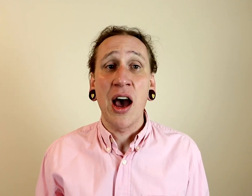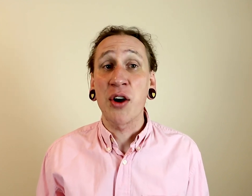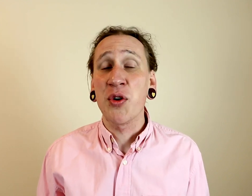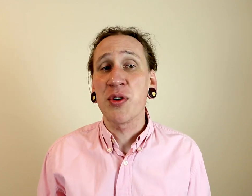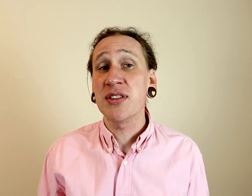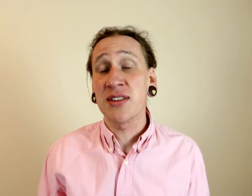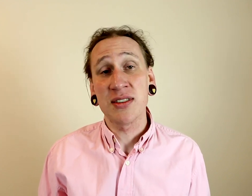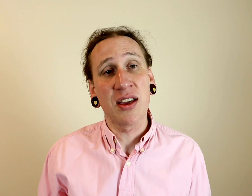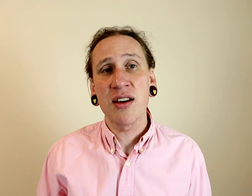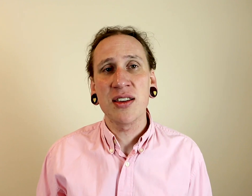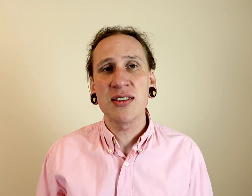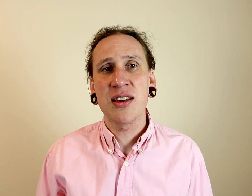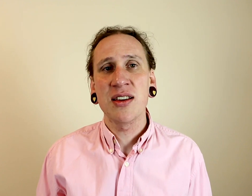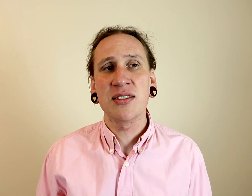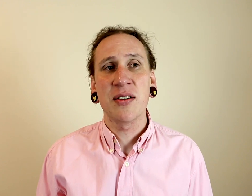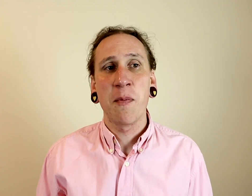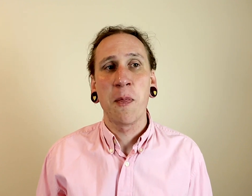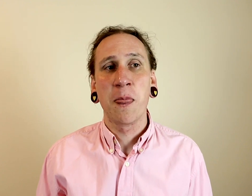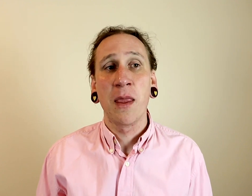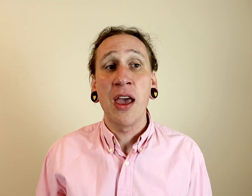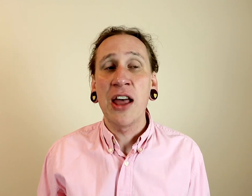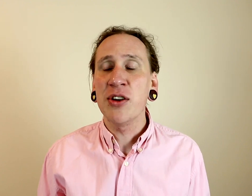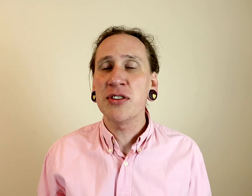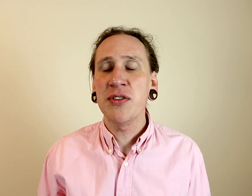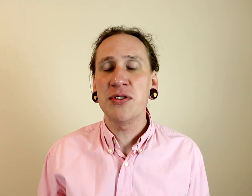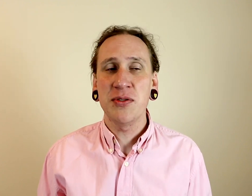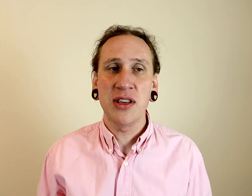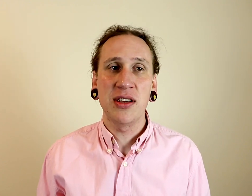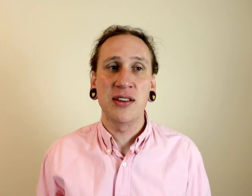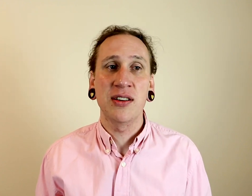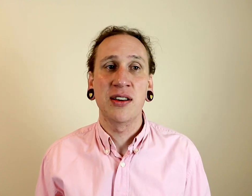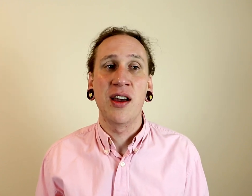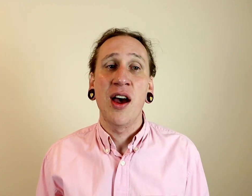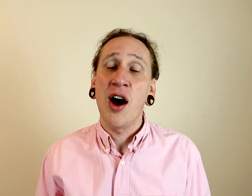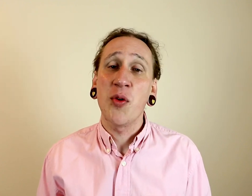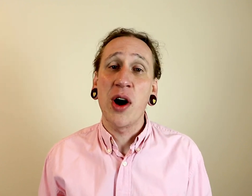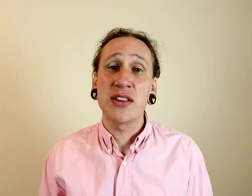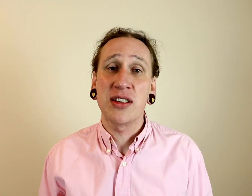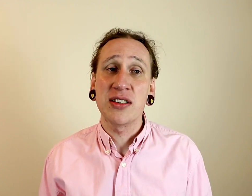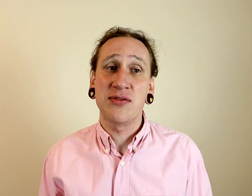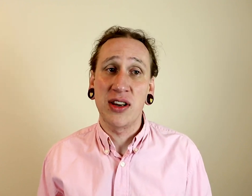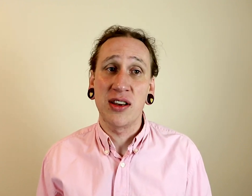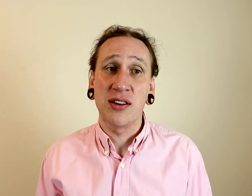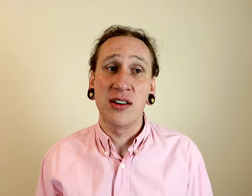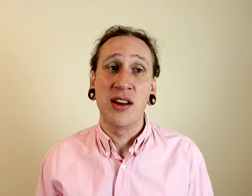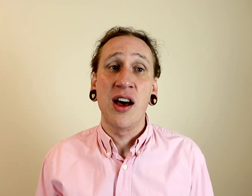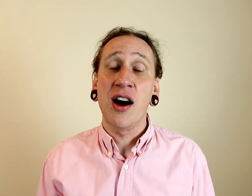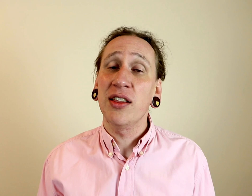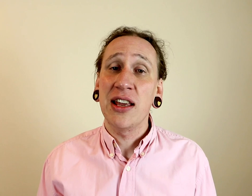nuestros cursos cantan en estas tierras y aquellos de ustedes que sintonizan o miran este video